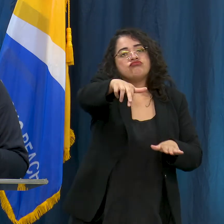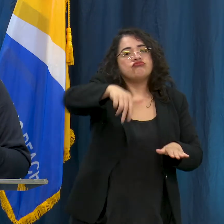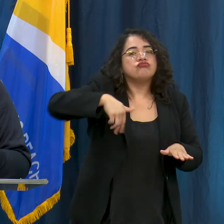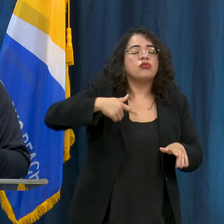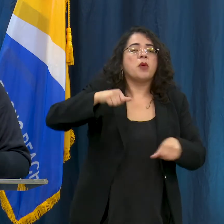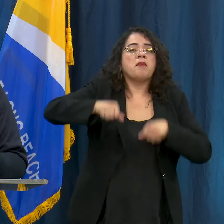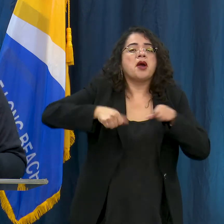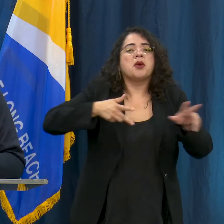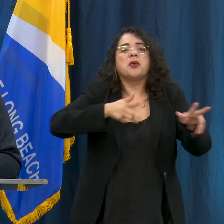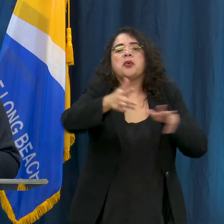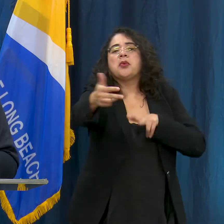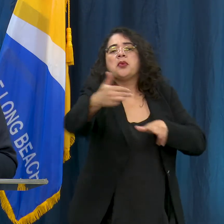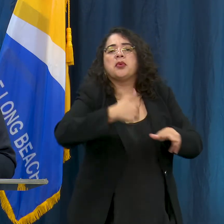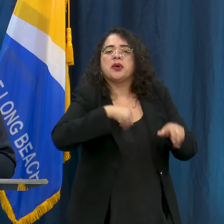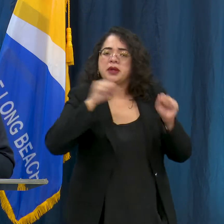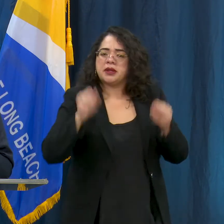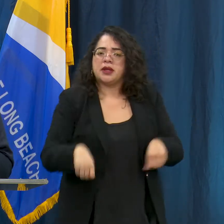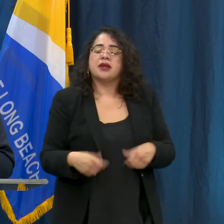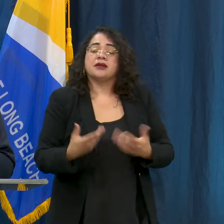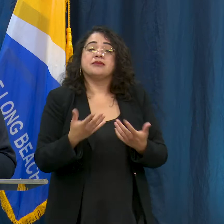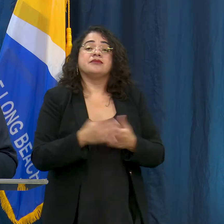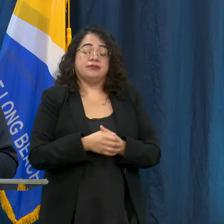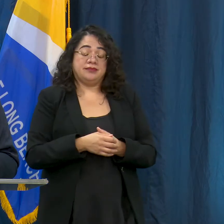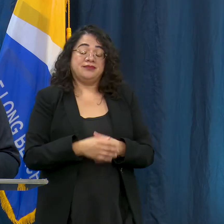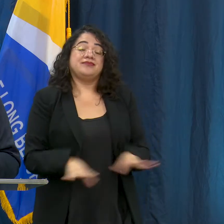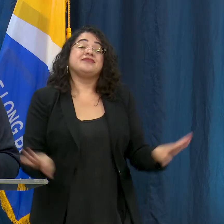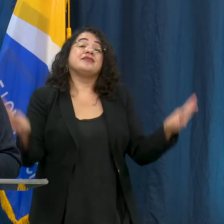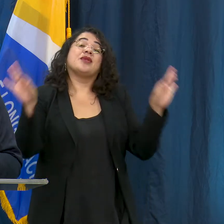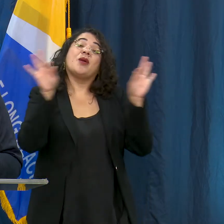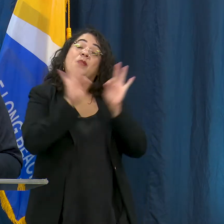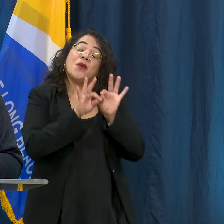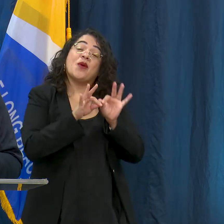estamos really endo es mucho más importante que sigue Mo's esta tomando